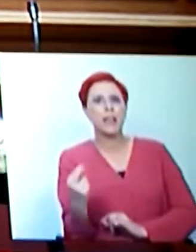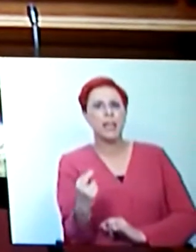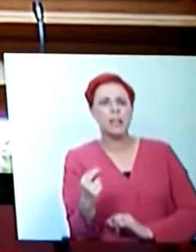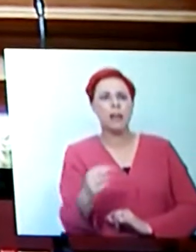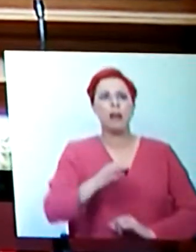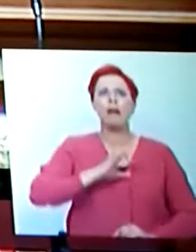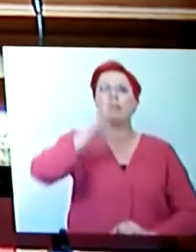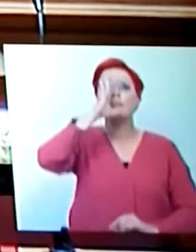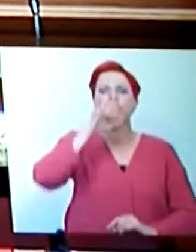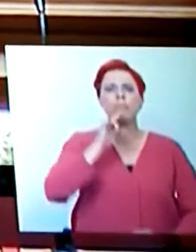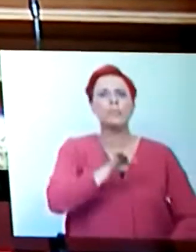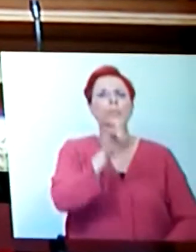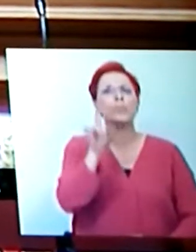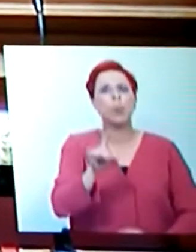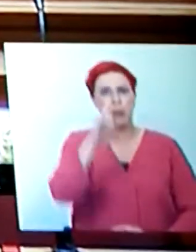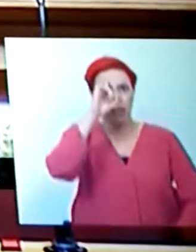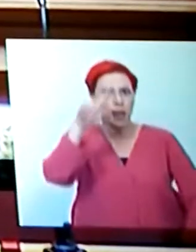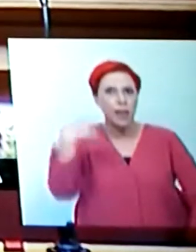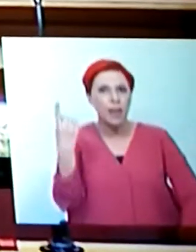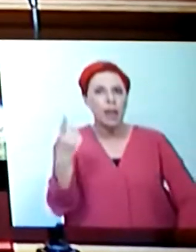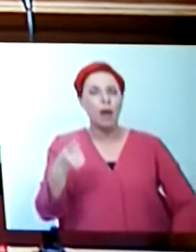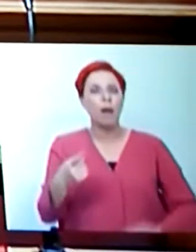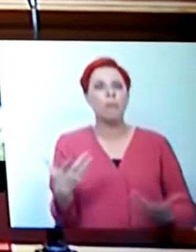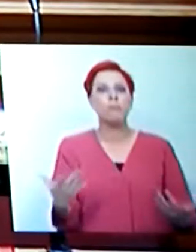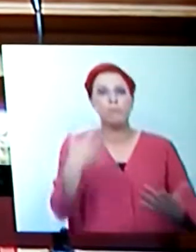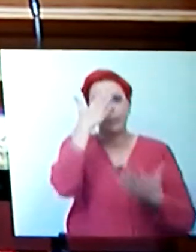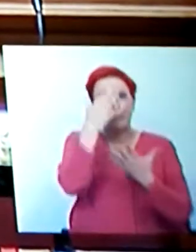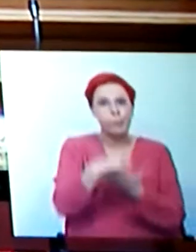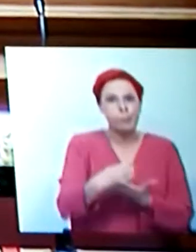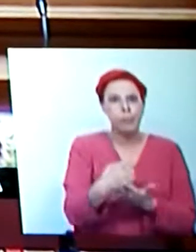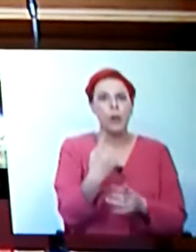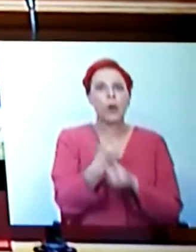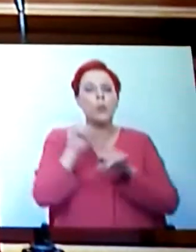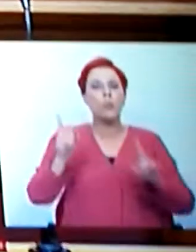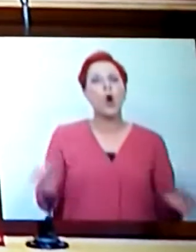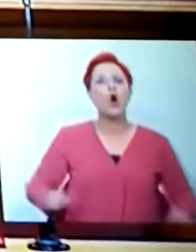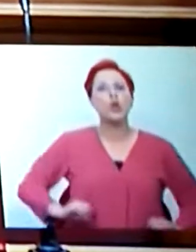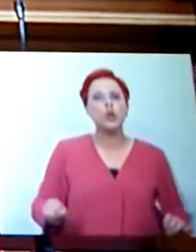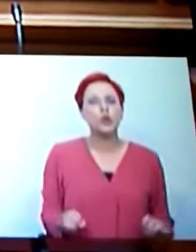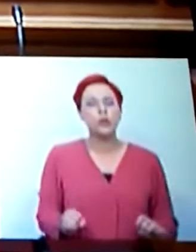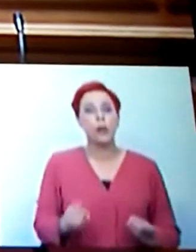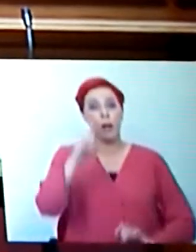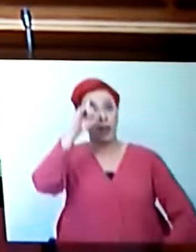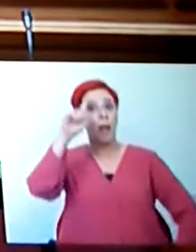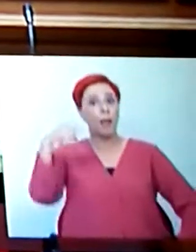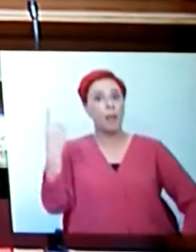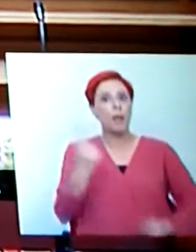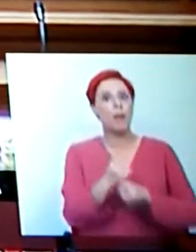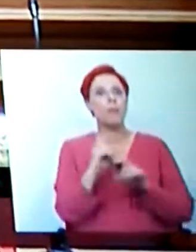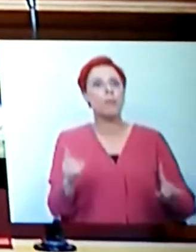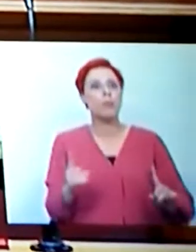Senhora ministr'eu pergunto se tinha conhecimente disto se nô tinha porqu'é que porqu'é que não tinha e tendo conhecimente disto porque é que contr'oriou